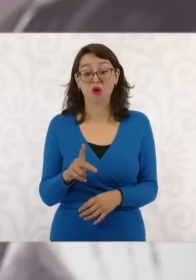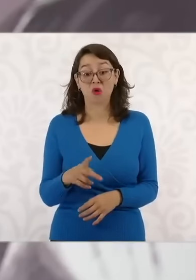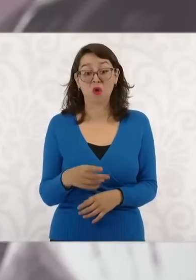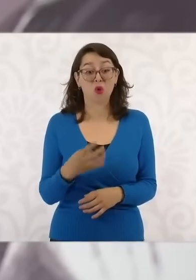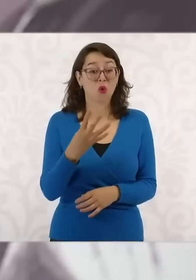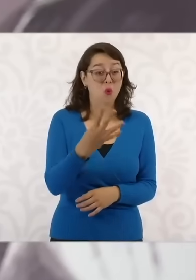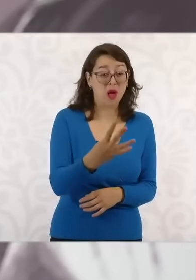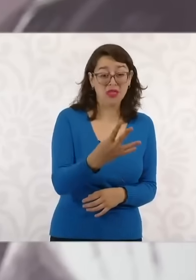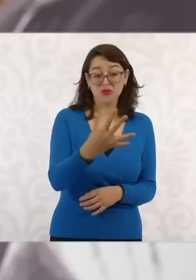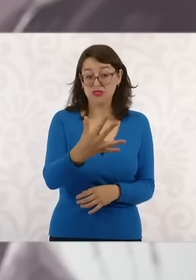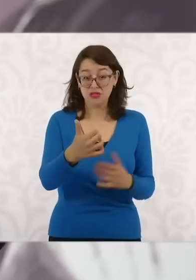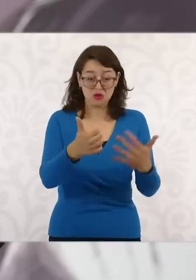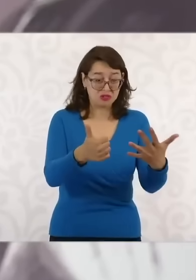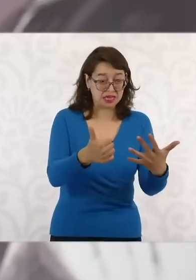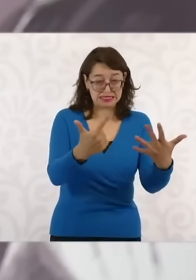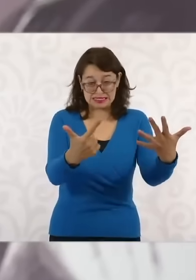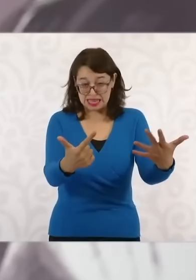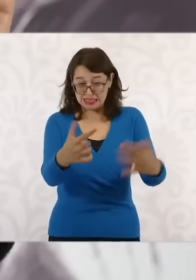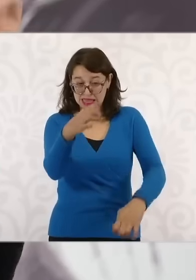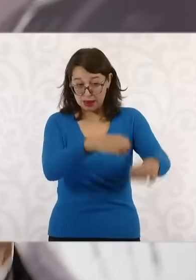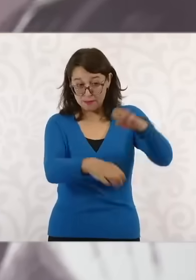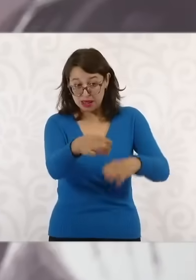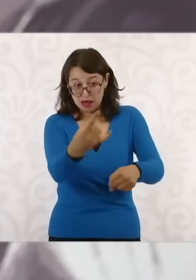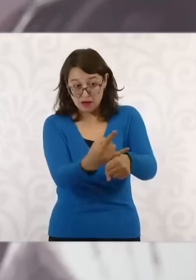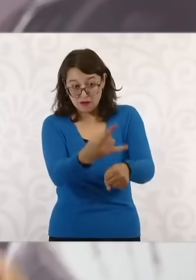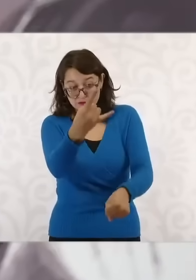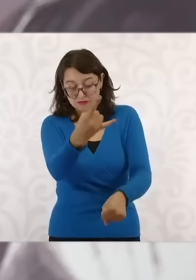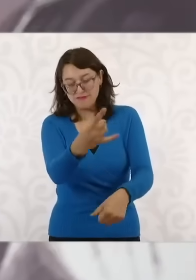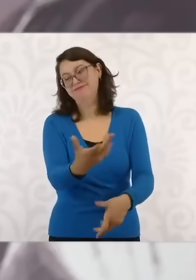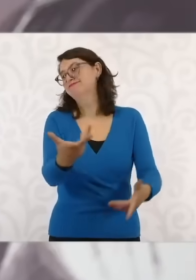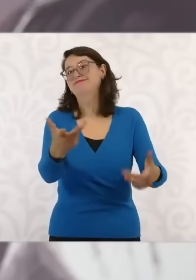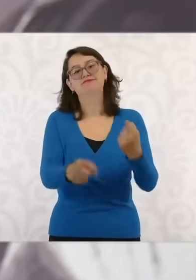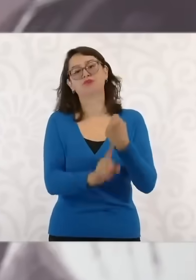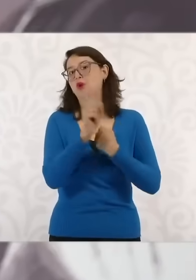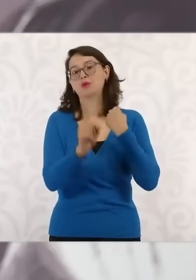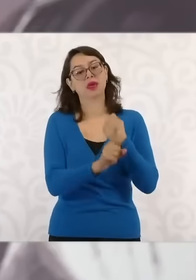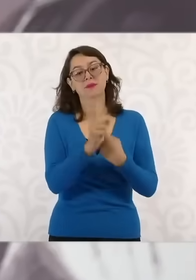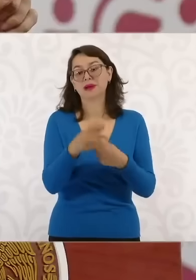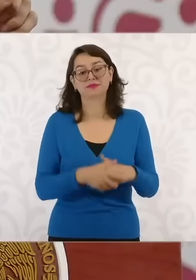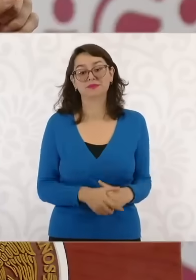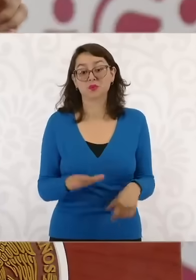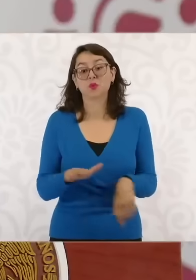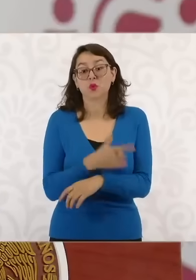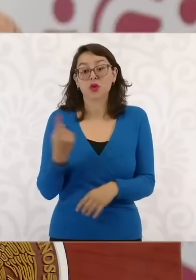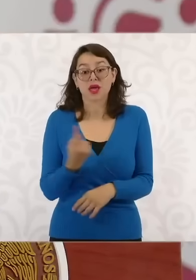cuatro, cco se siete, ahí tenemos un problema porque puede haber pacientes, aunque no sean